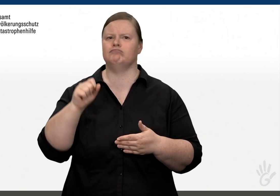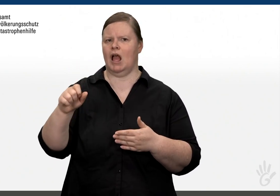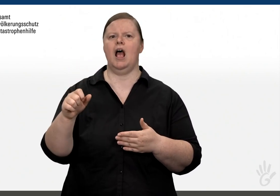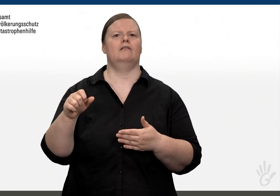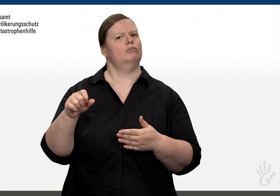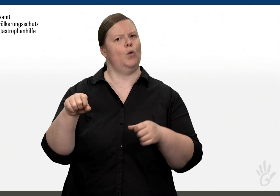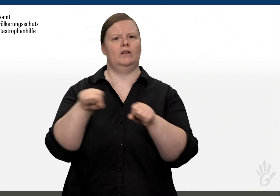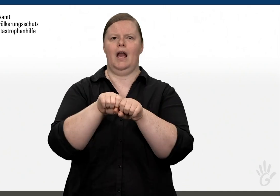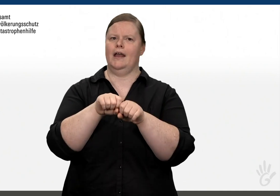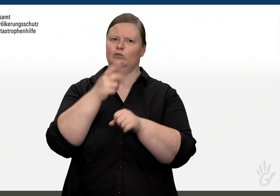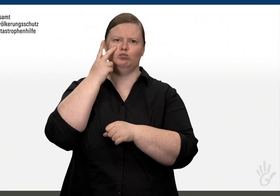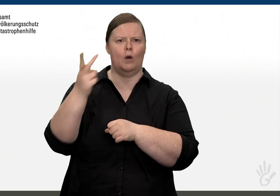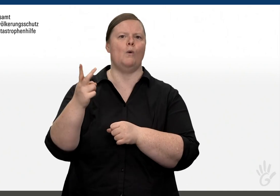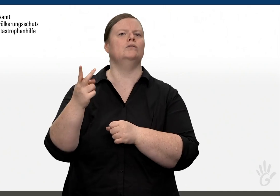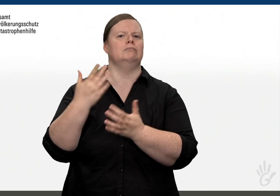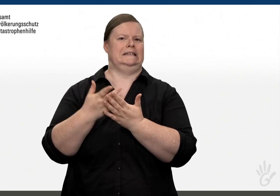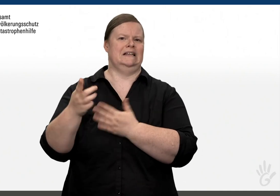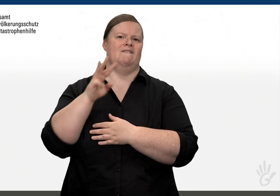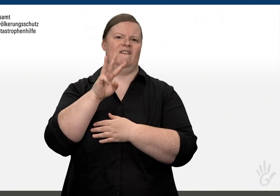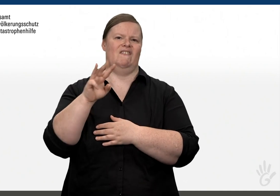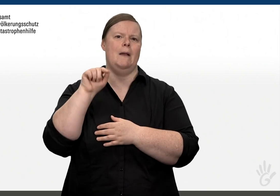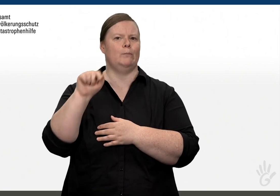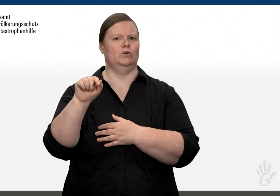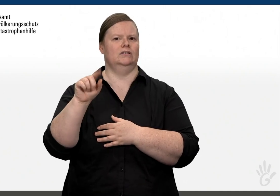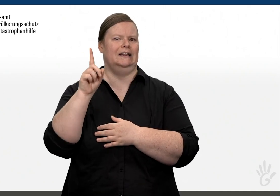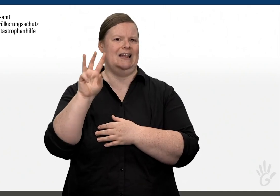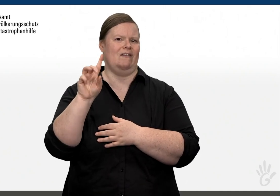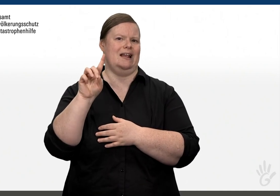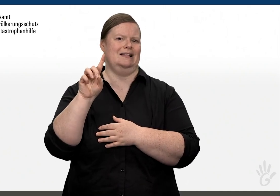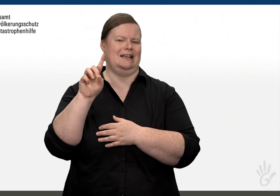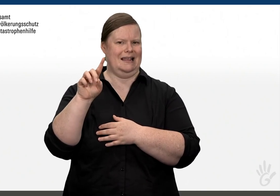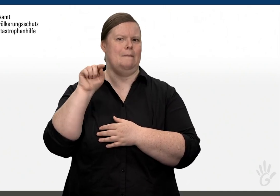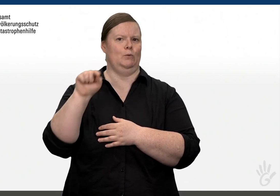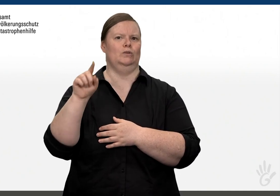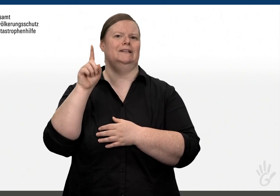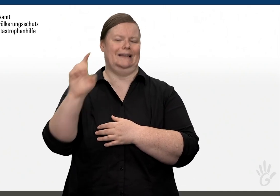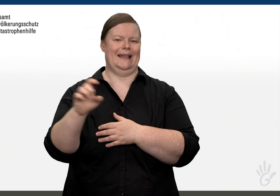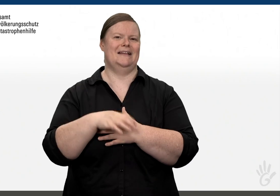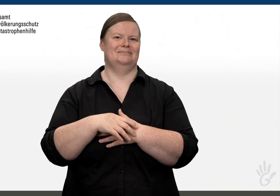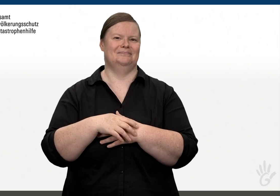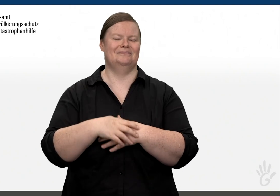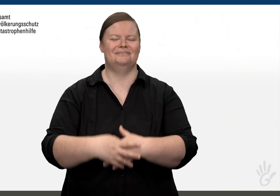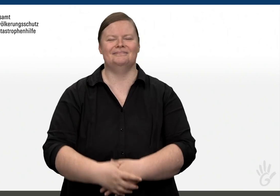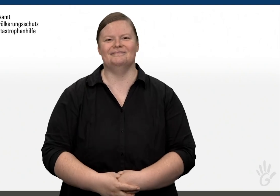können Sie auf www.dwd.de jederzeit online einsehen.